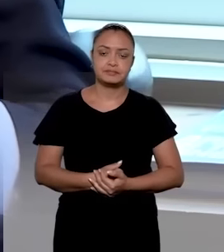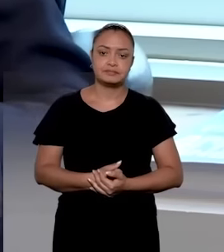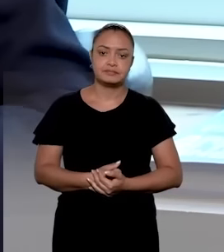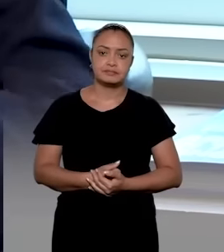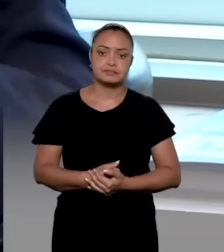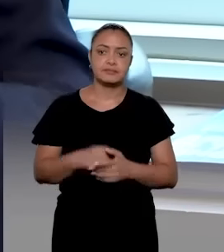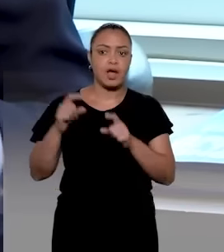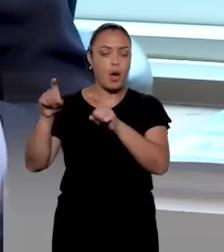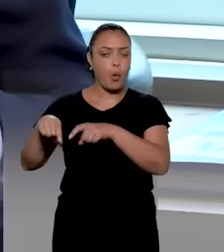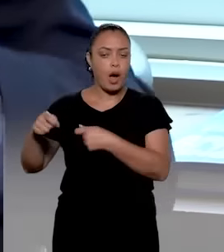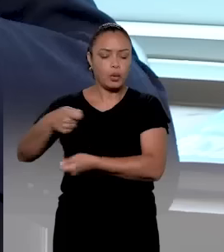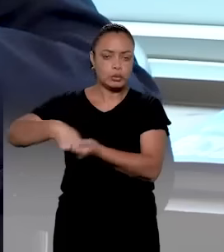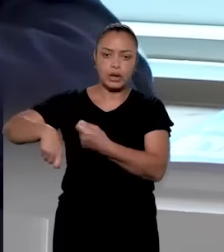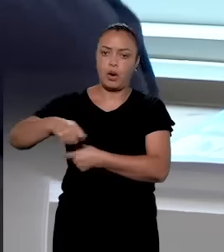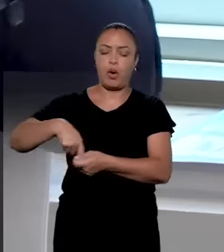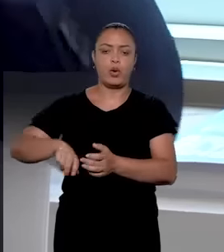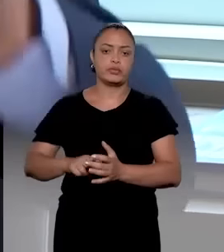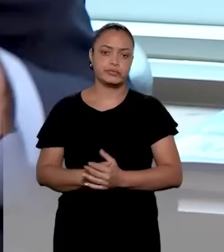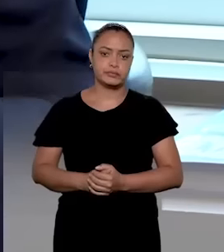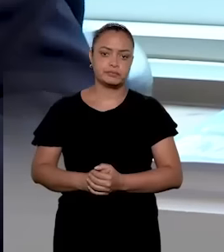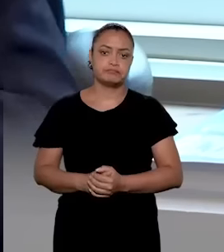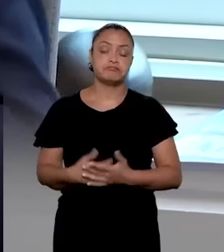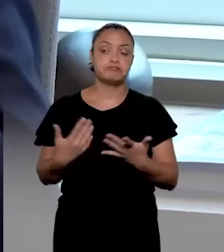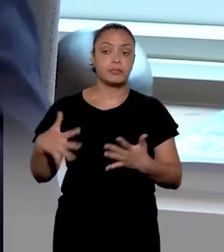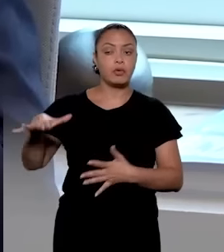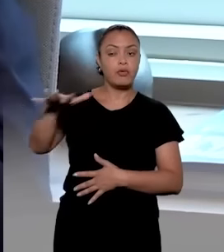Nós temos que ser exportador de todo o agronegócio, não só na agricultura.